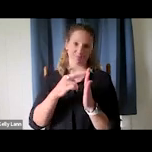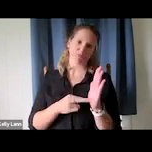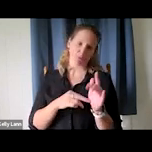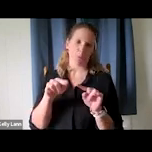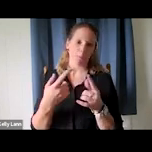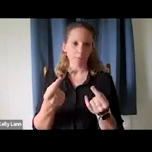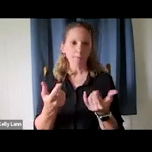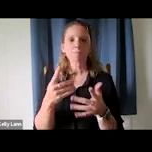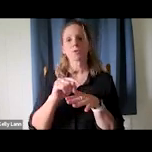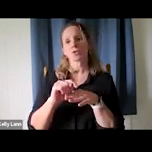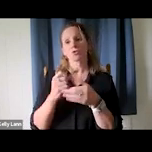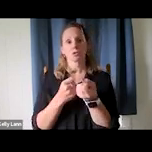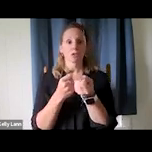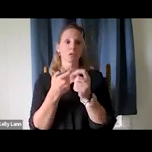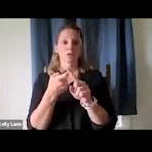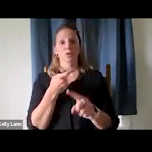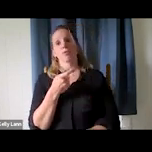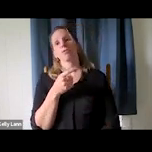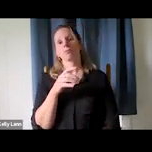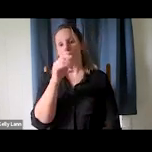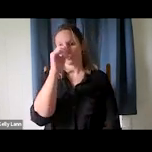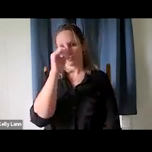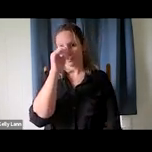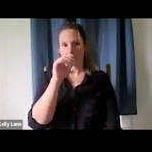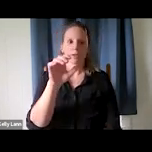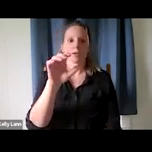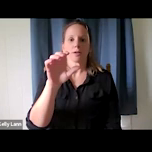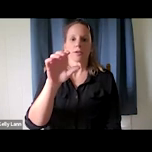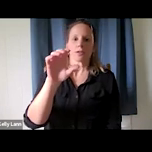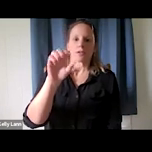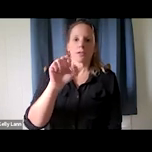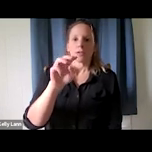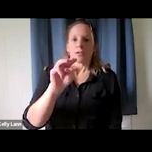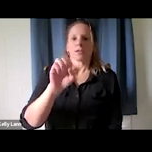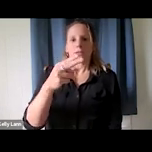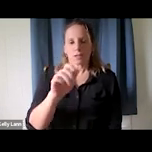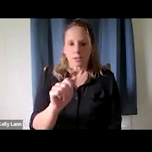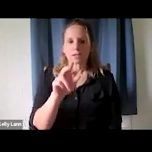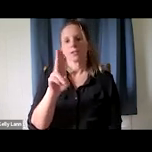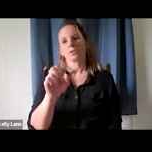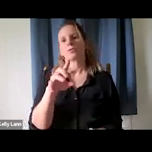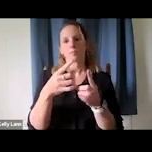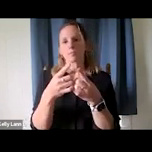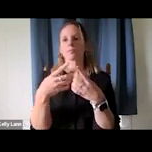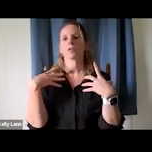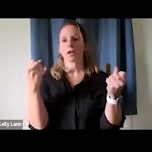Esta formación cuenta con el apoyo de la Administración de Servicios de Salud Mental y Abuso de Sustancias y del Departamento de Salud y Servicios Humanos de los Estados Unidos.